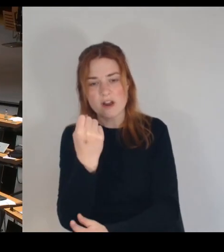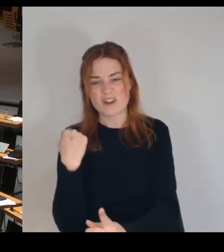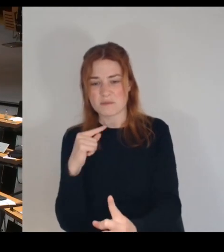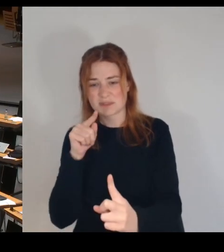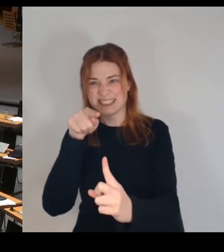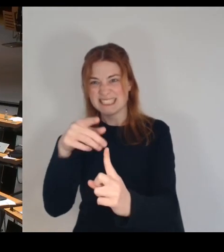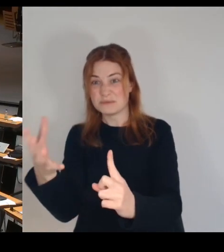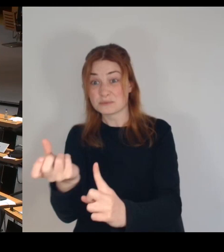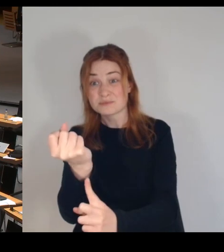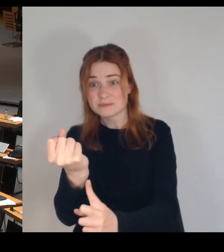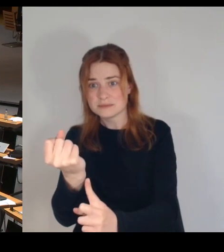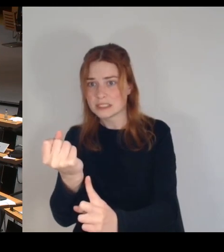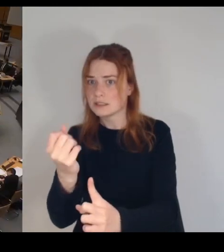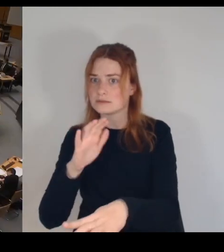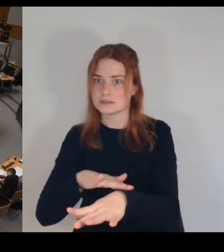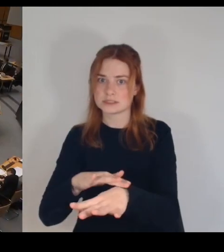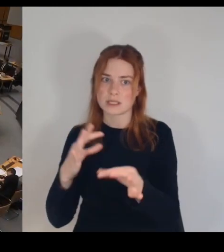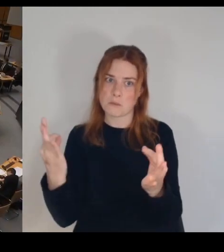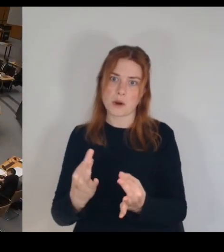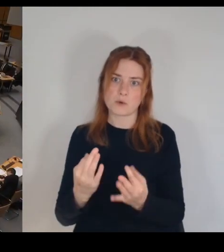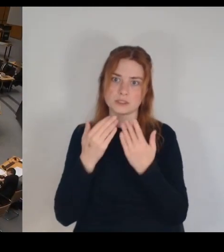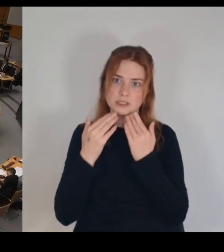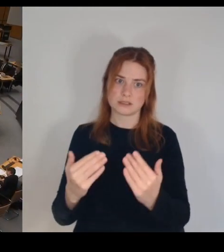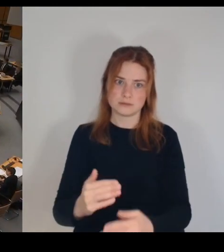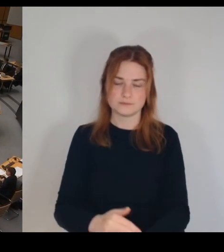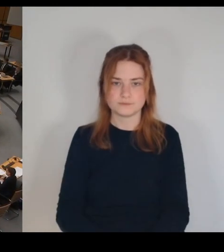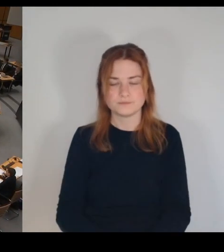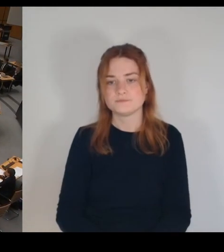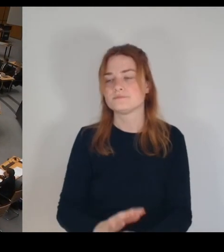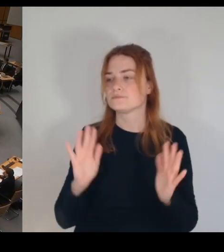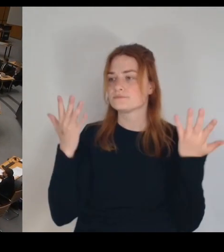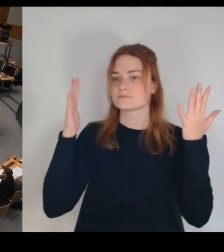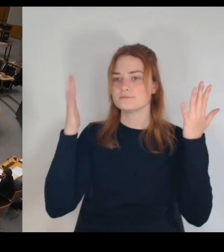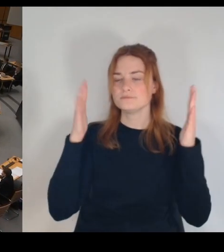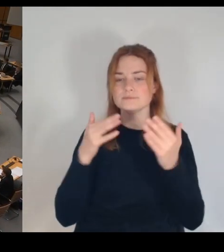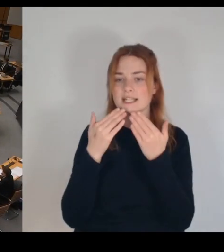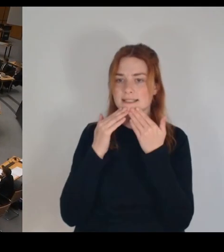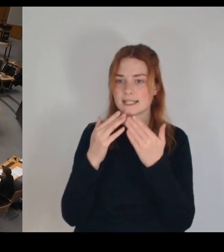Danke schön. Dann möchte der Kollege Schopf offensichtlich darauf antworten und hat das Wort.